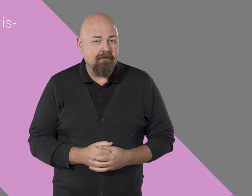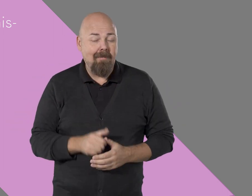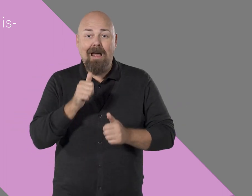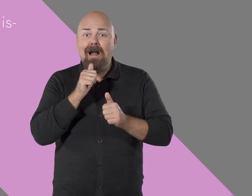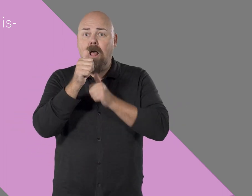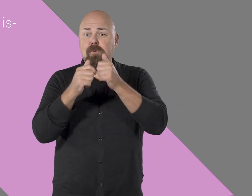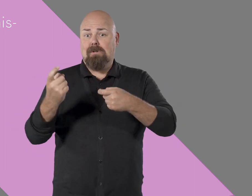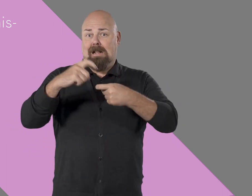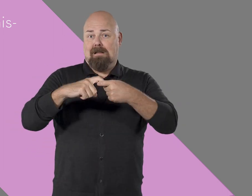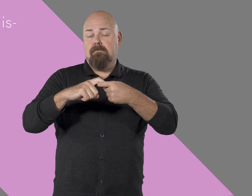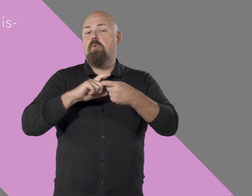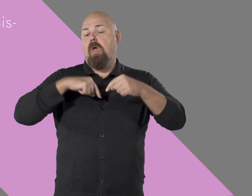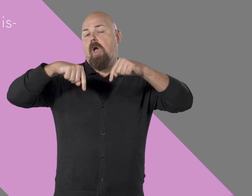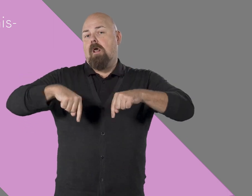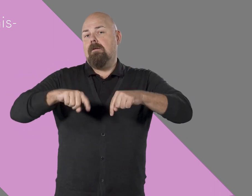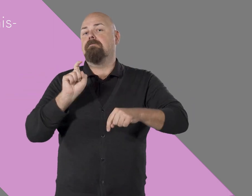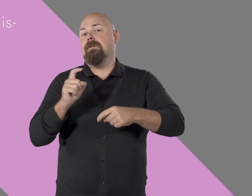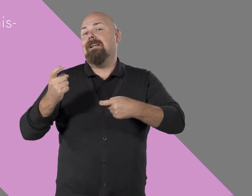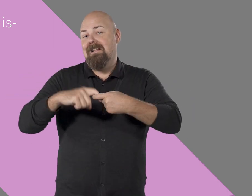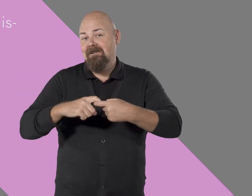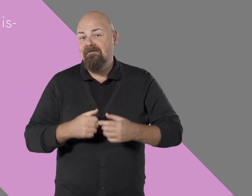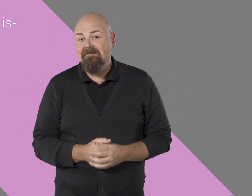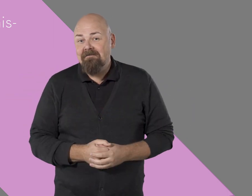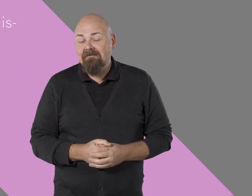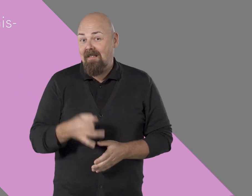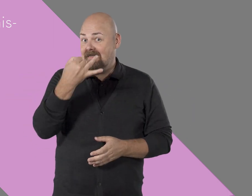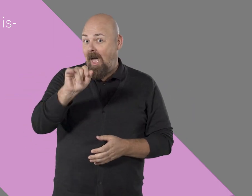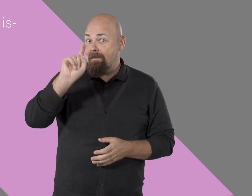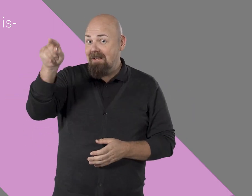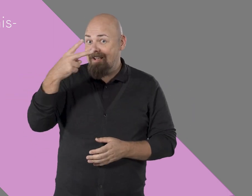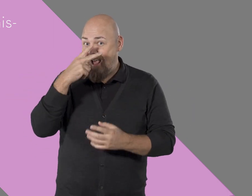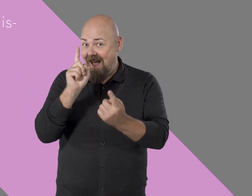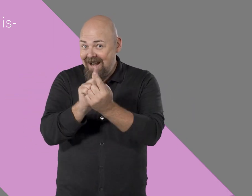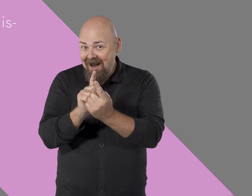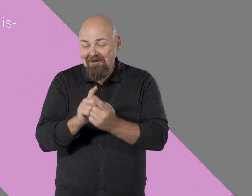Ilmoittautumislinkki löytyy alta. Tampereella nähdään!